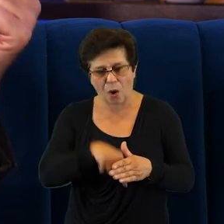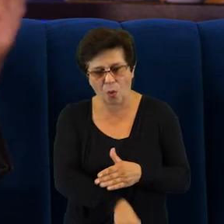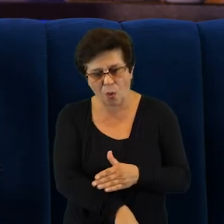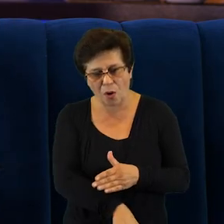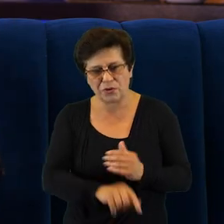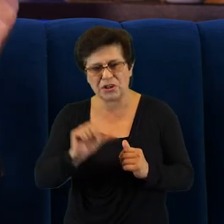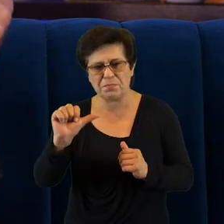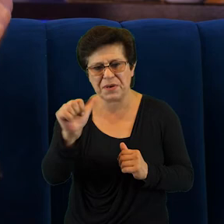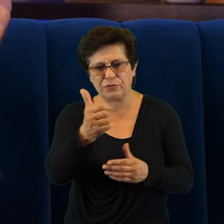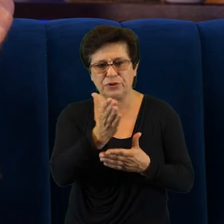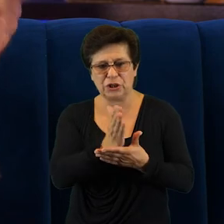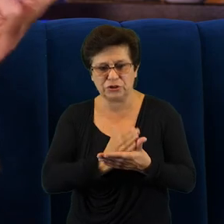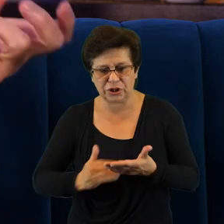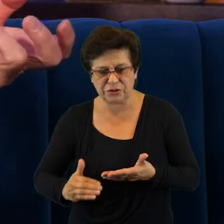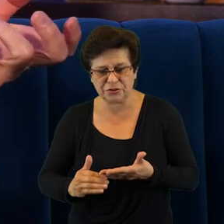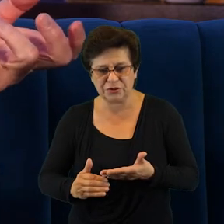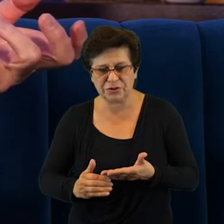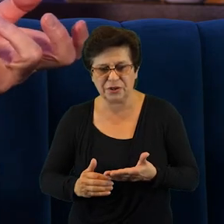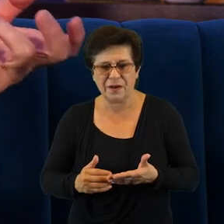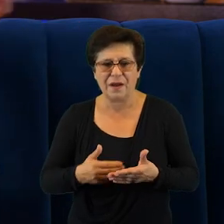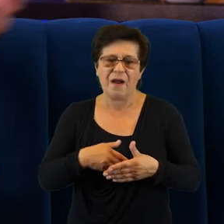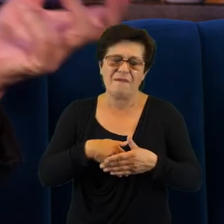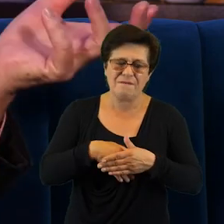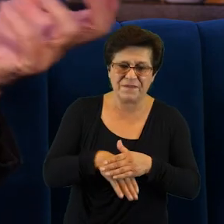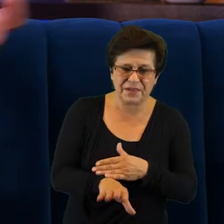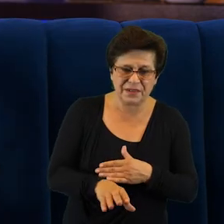To on postanowił wydać "Piekło". Ale nie ma pieniędzy, więc wysłał parę listów,